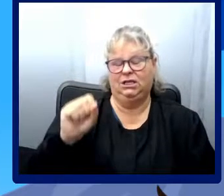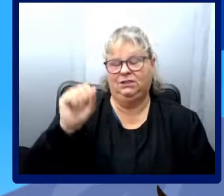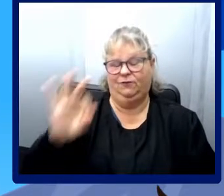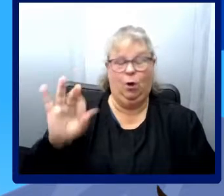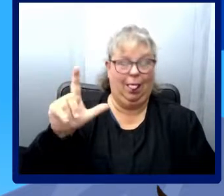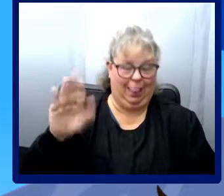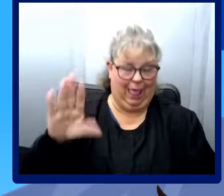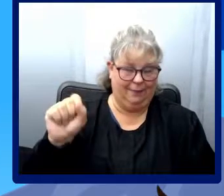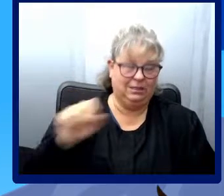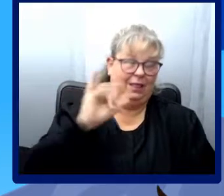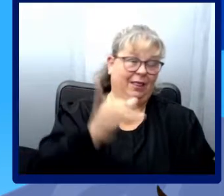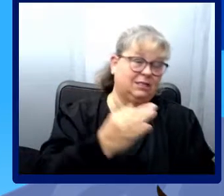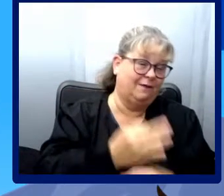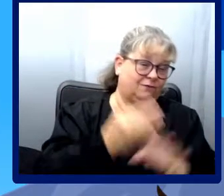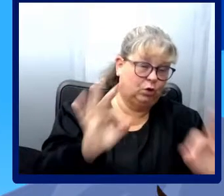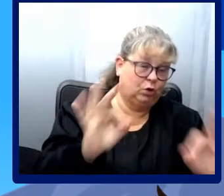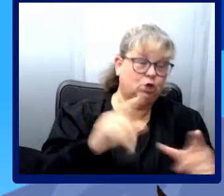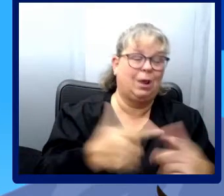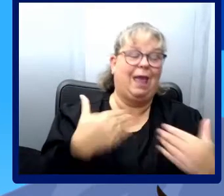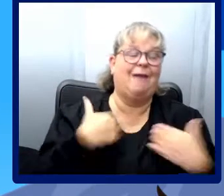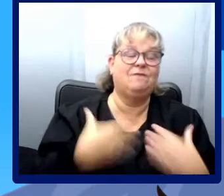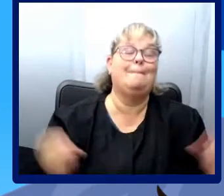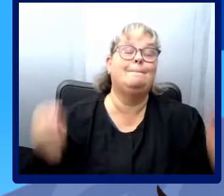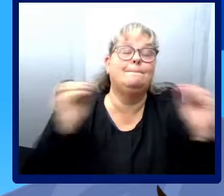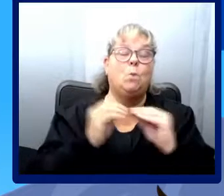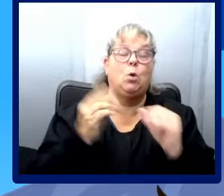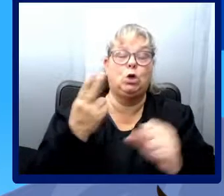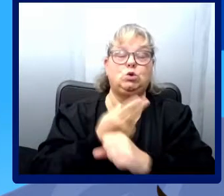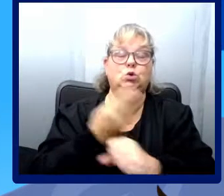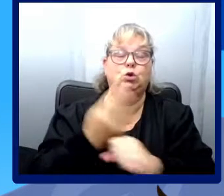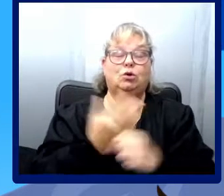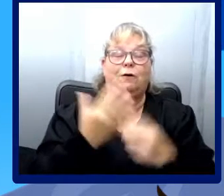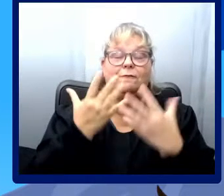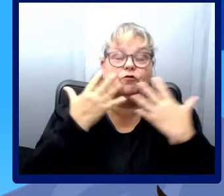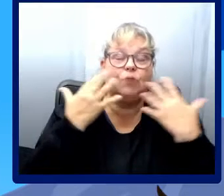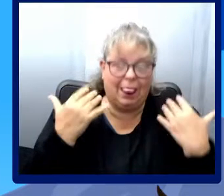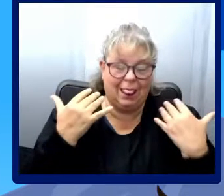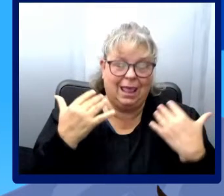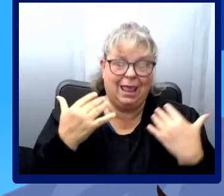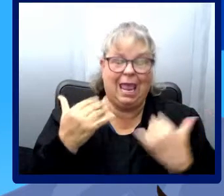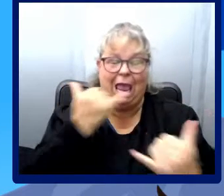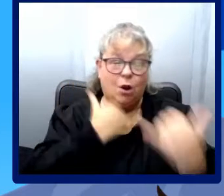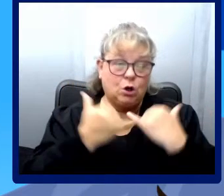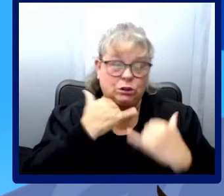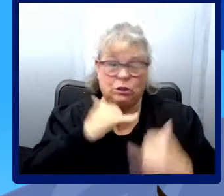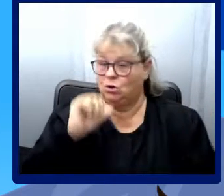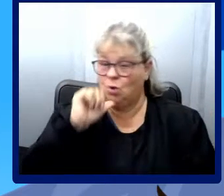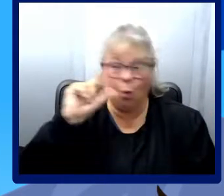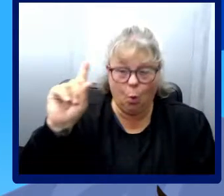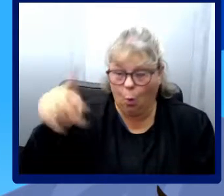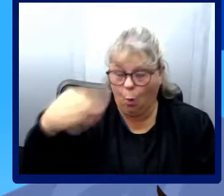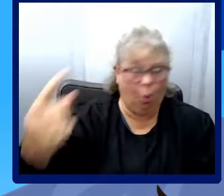que ayuda a los administradores a proporcionar un manejo de errores de flujo más amigable al usuario. Y eso va no solo para administradores trabajando